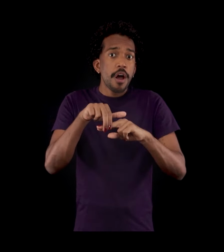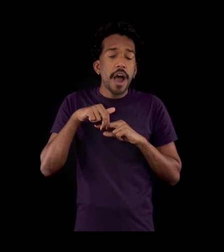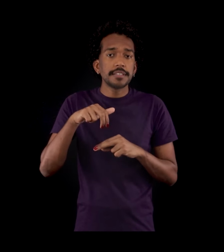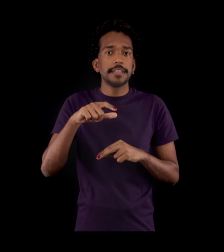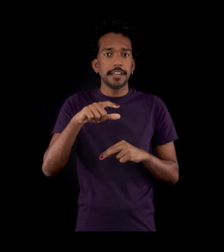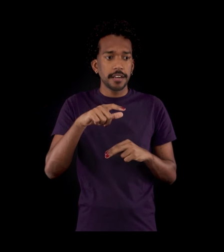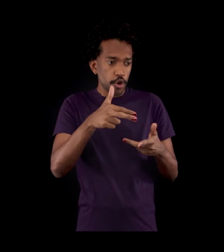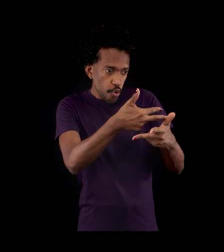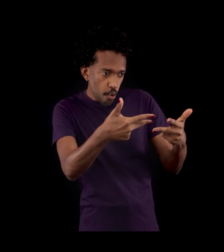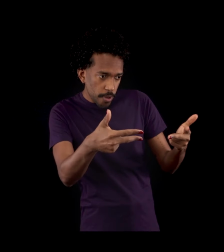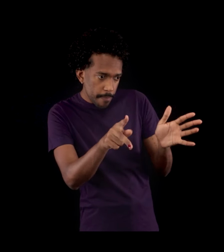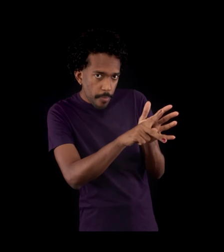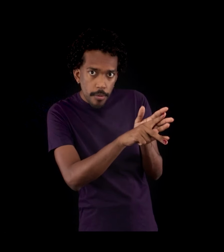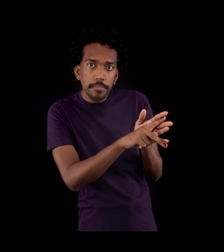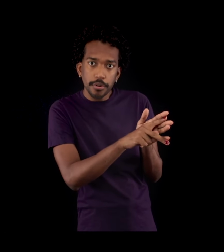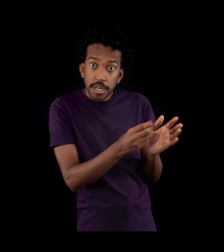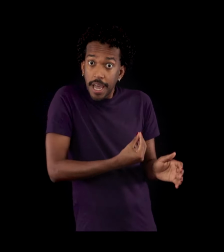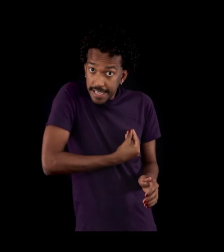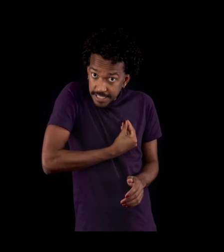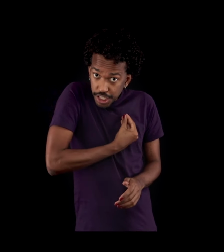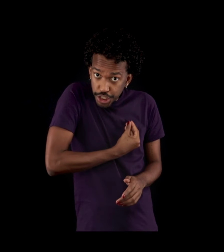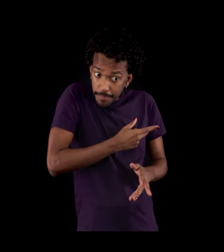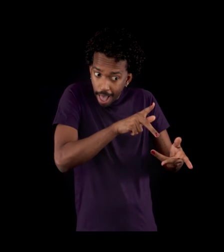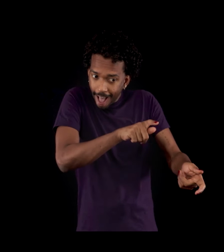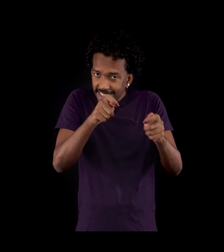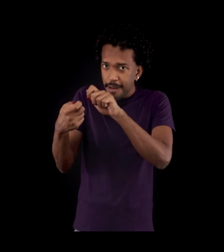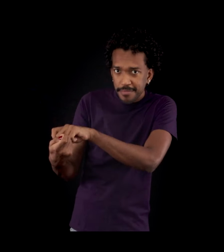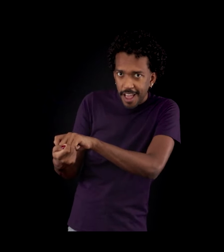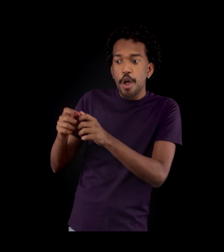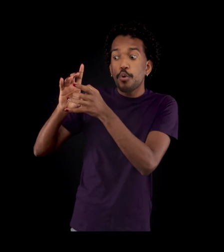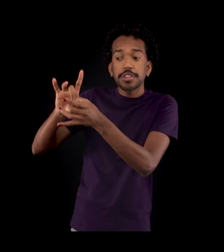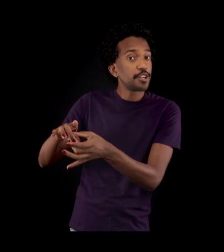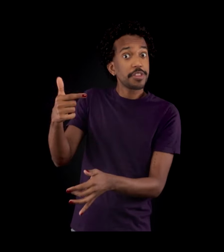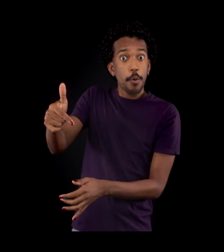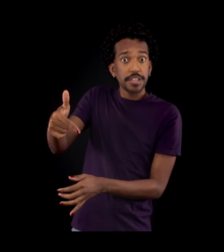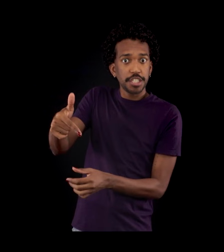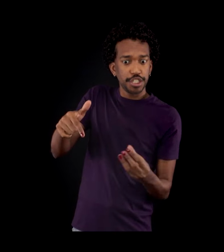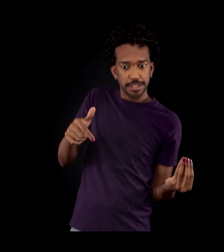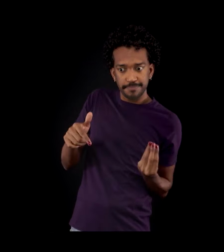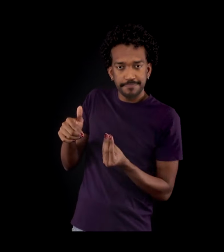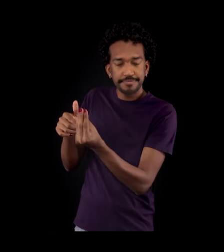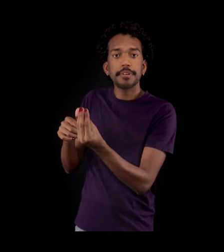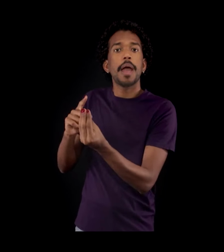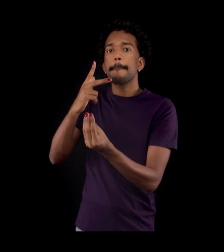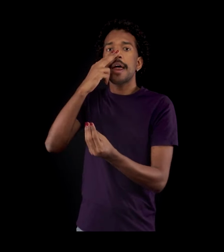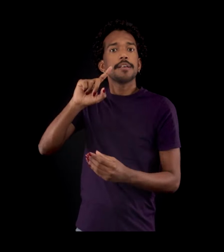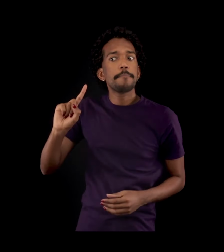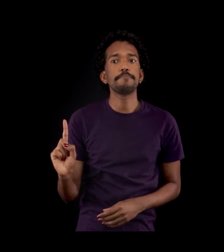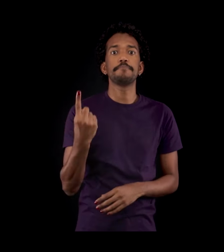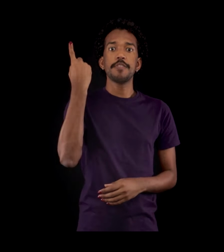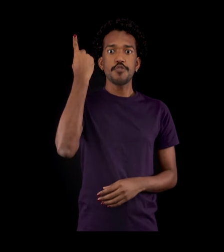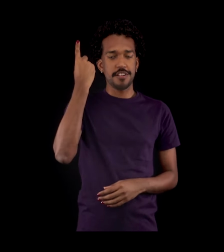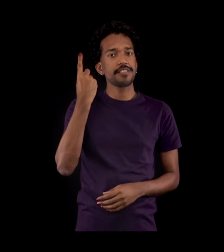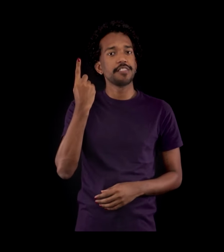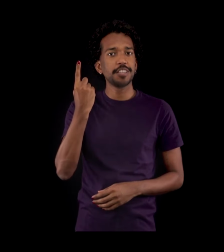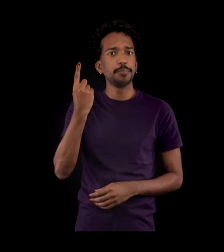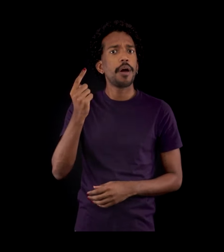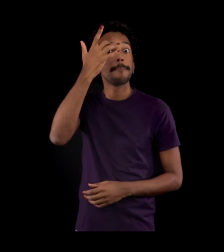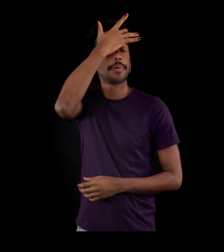por eu trazer algo que existe, mas num contexto que não existe. É como se fosse um certo pioneirismo.